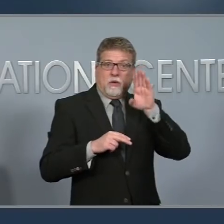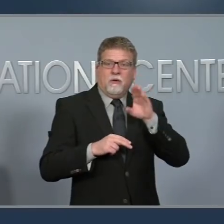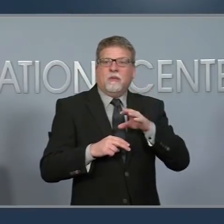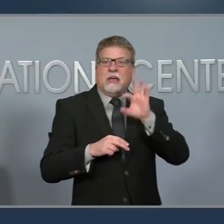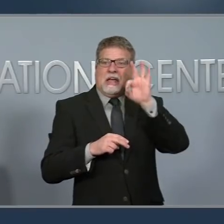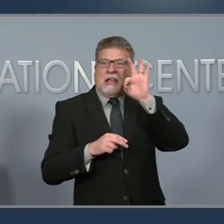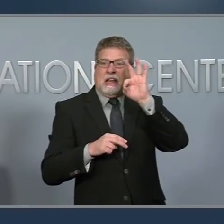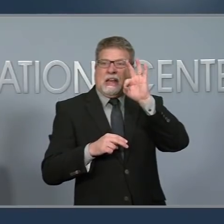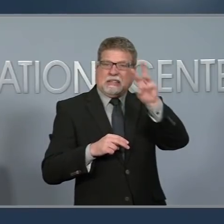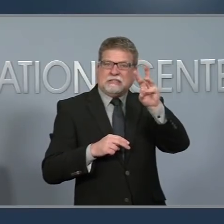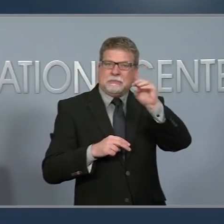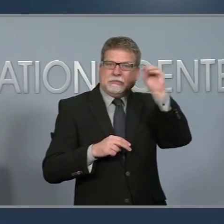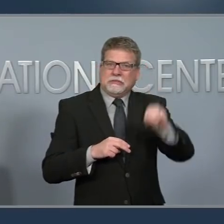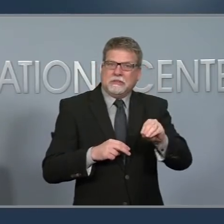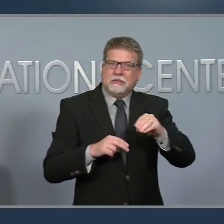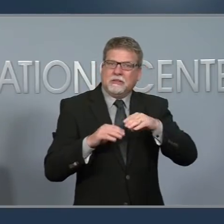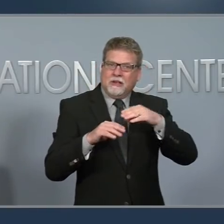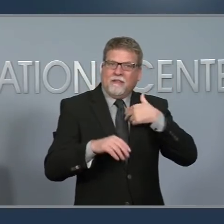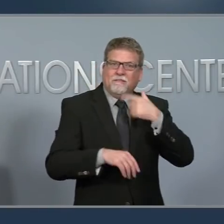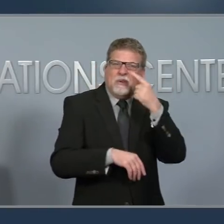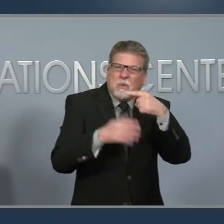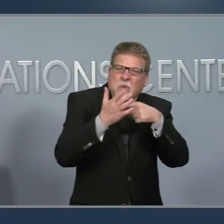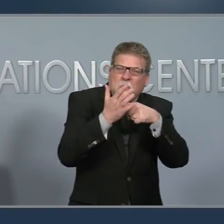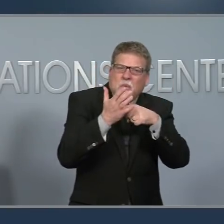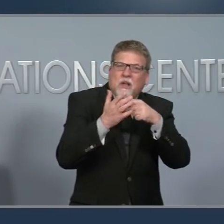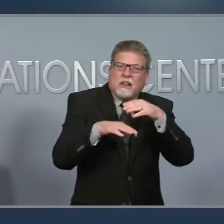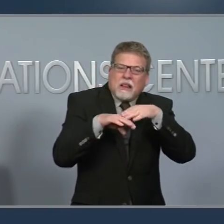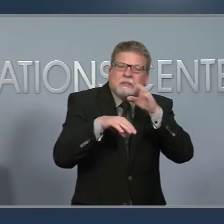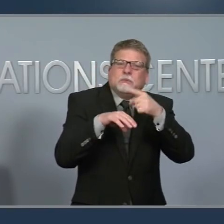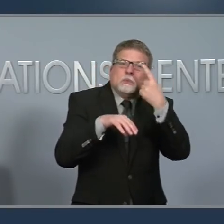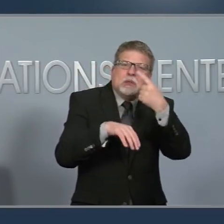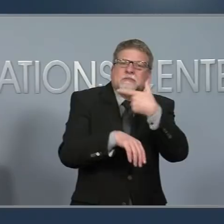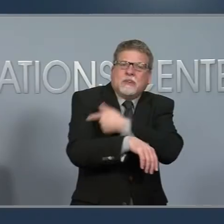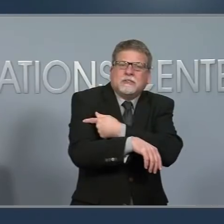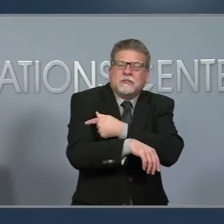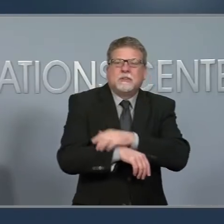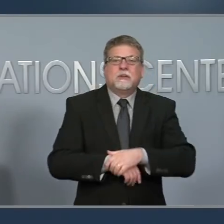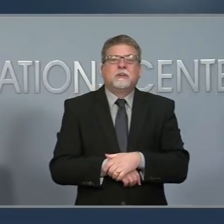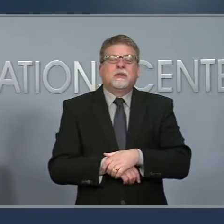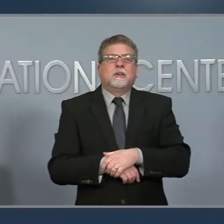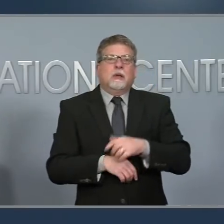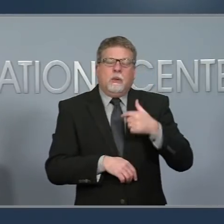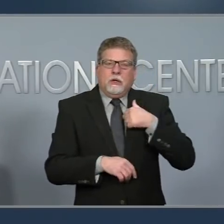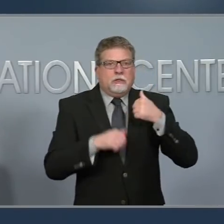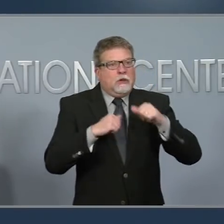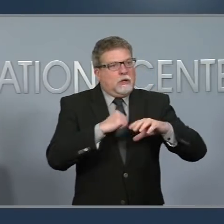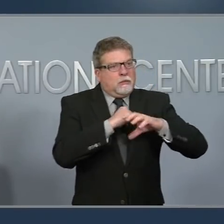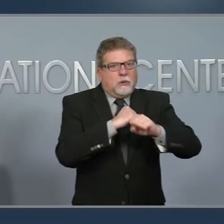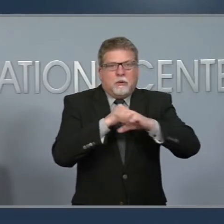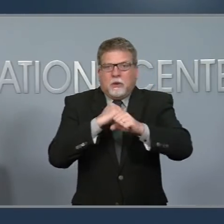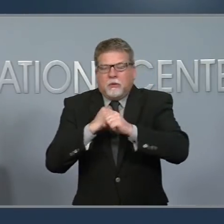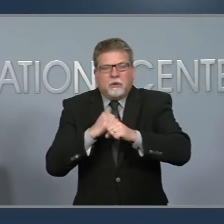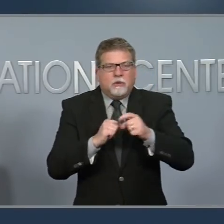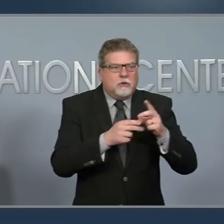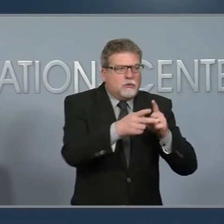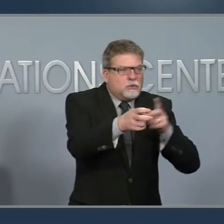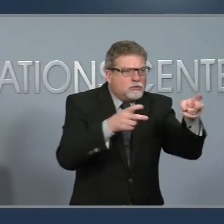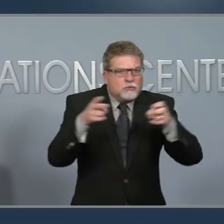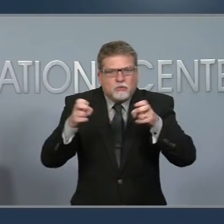dieciocho años y más han tenido por lo menos una dosis. Así